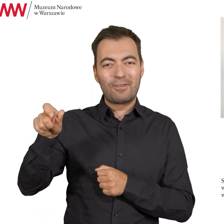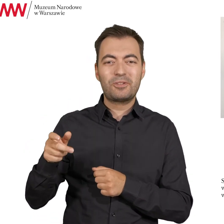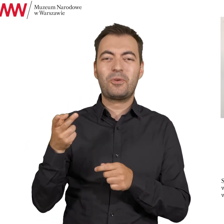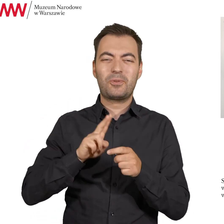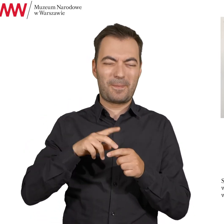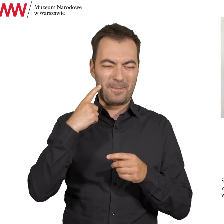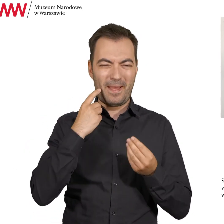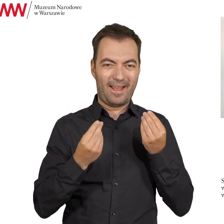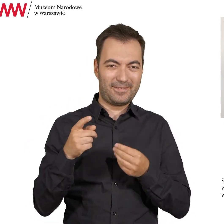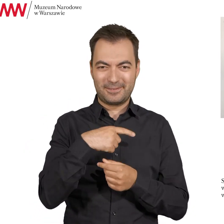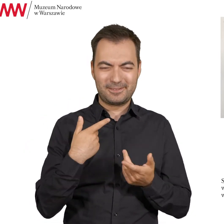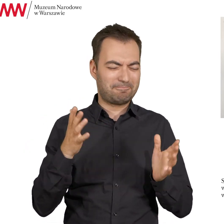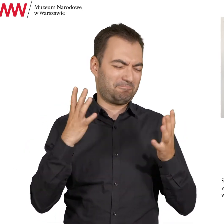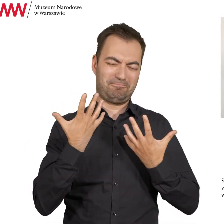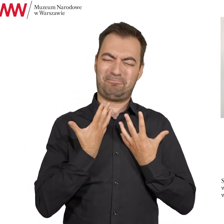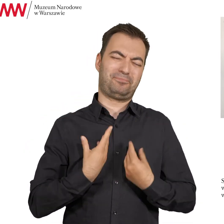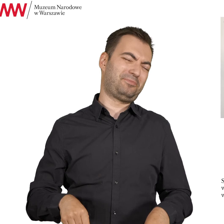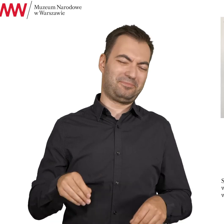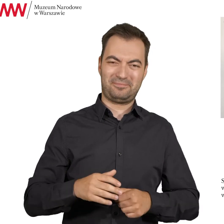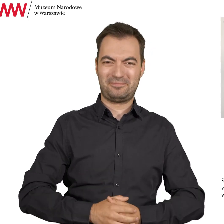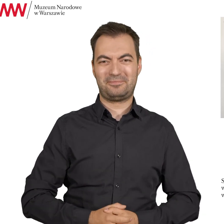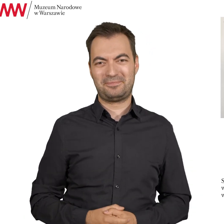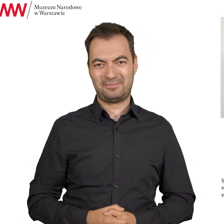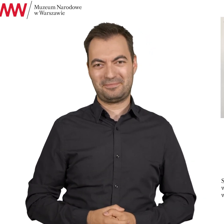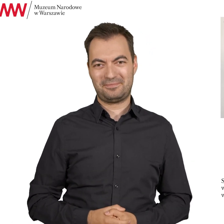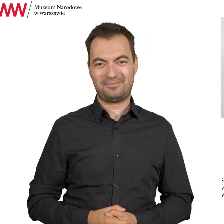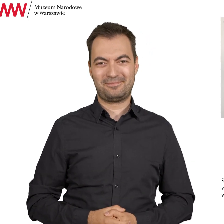które z czułością używały nas podczas swoich przyjęć.